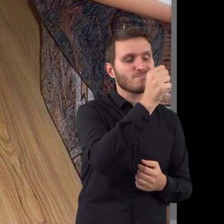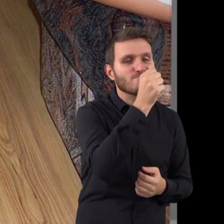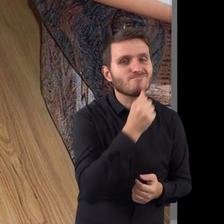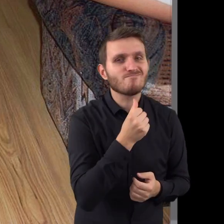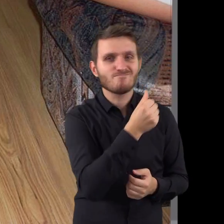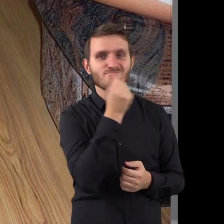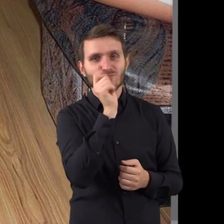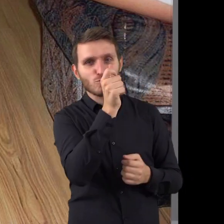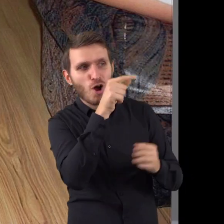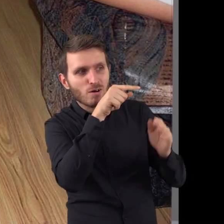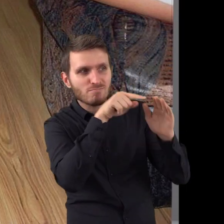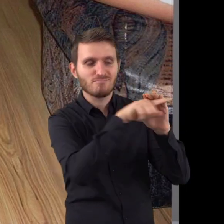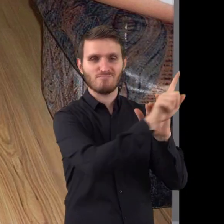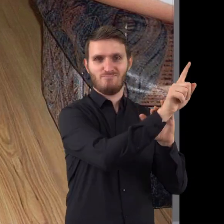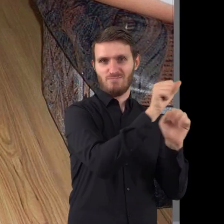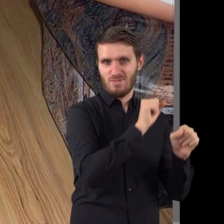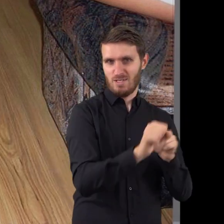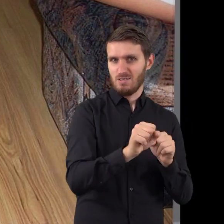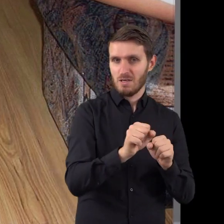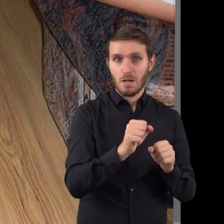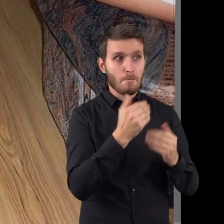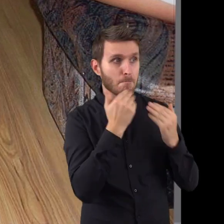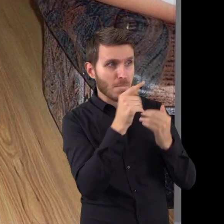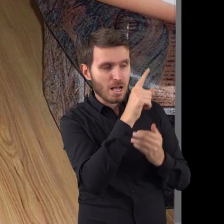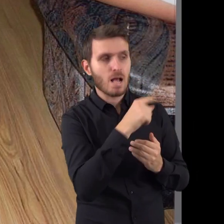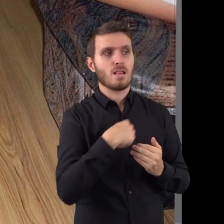jego intymności, osobistej przestrzeni,